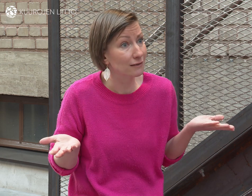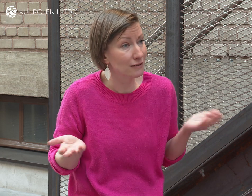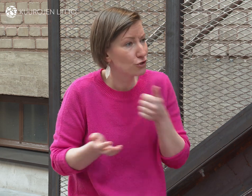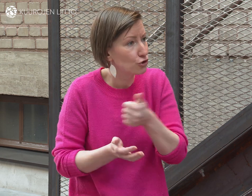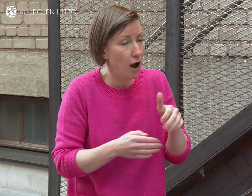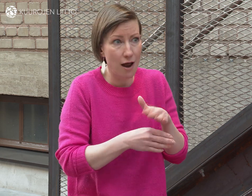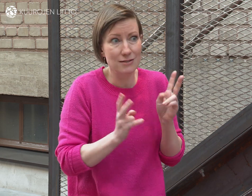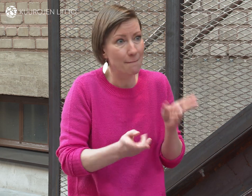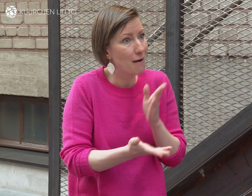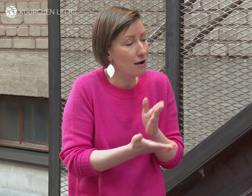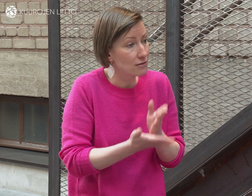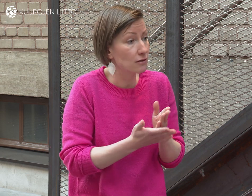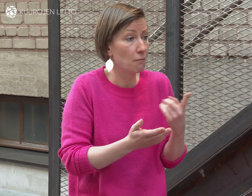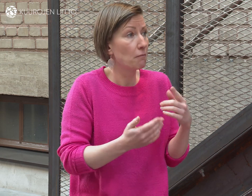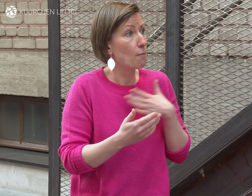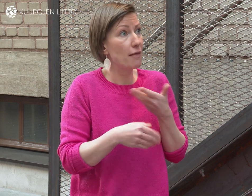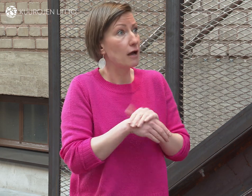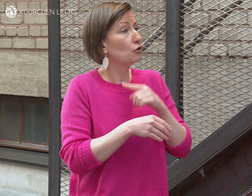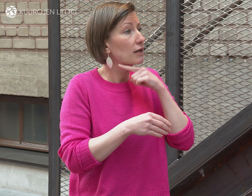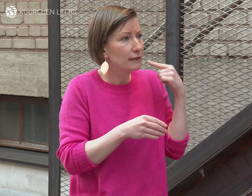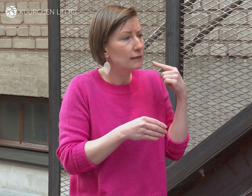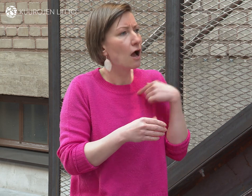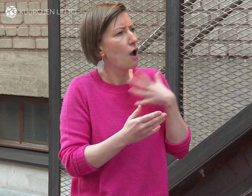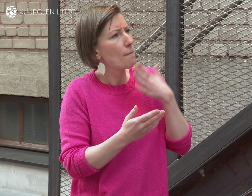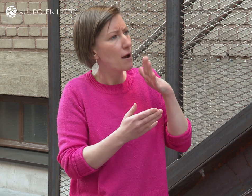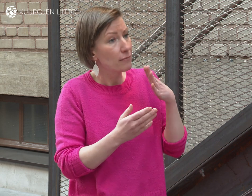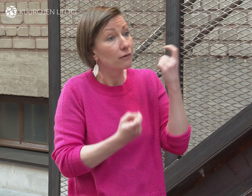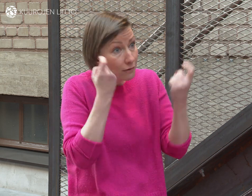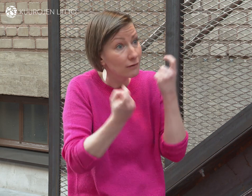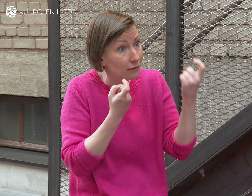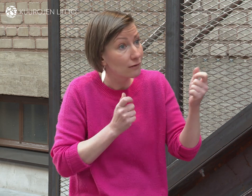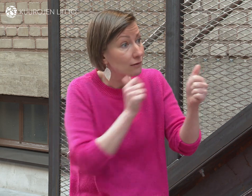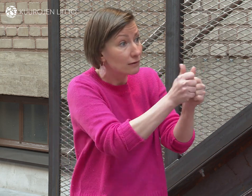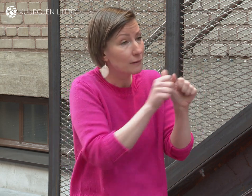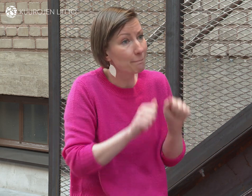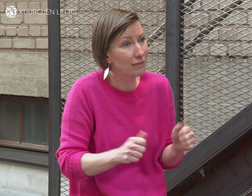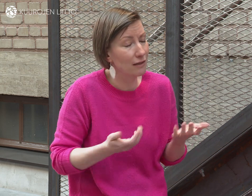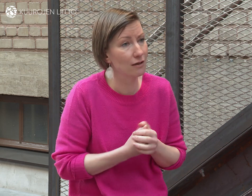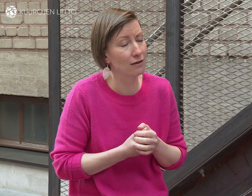Tämä pätee kaikilla aloilla. Jos taidot eivät riitä ja haluaa olla parempi, sen eteen pitää tehdä töitä.